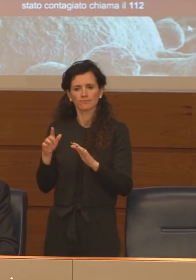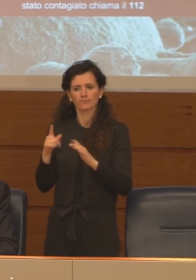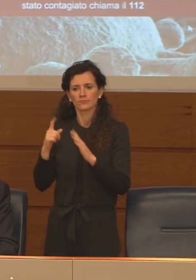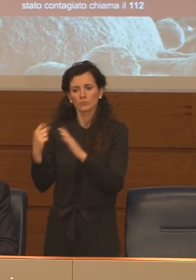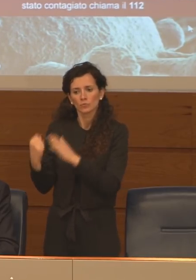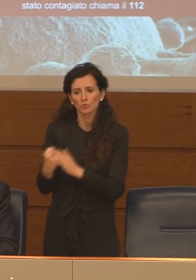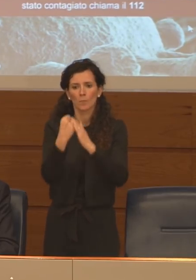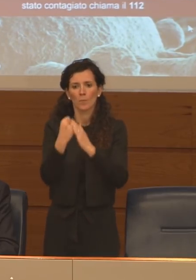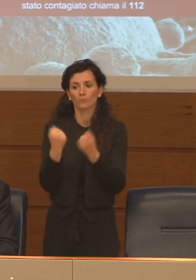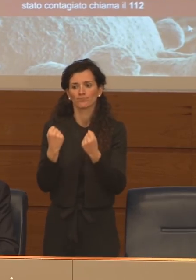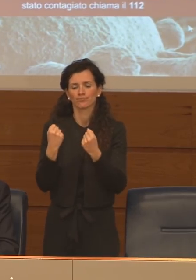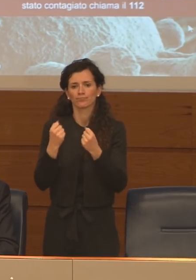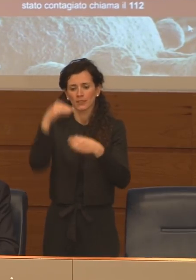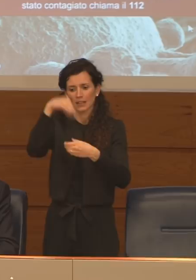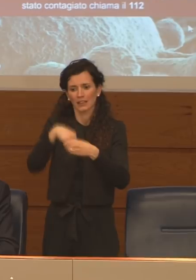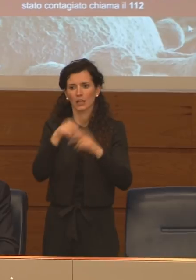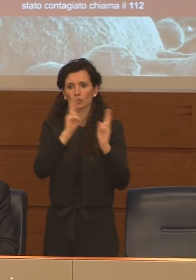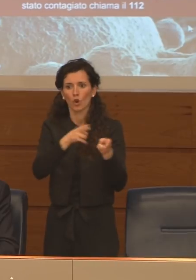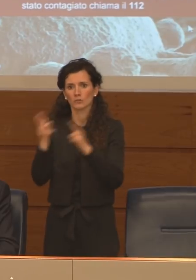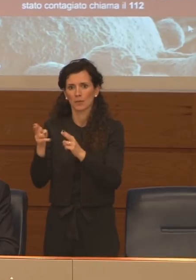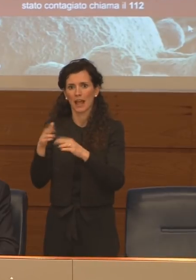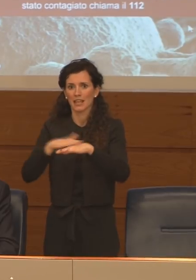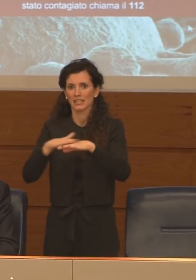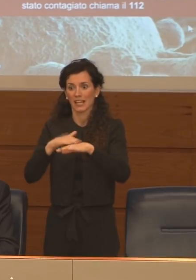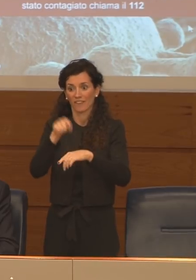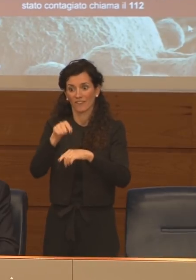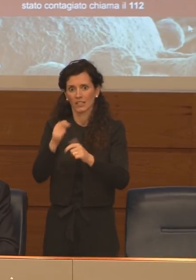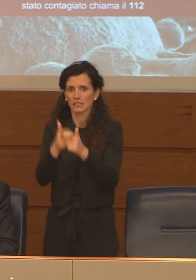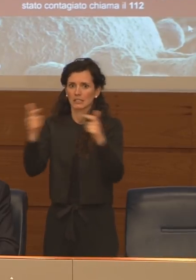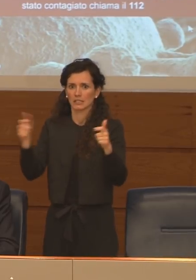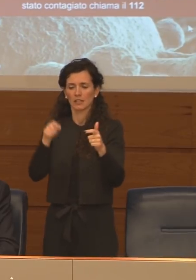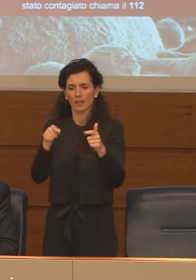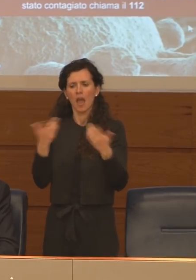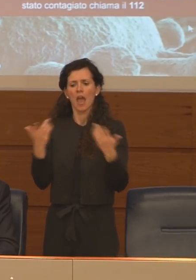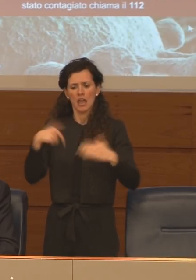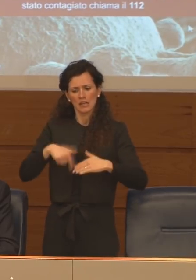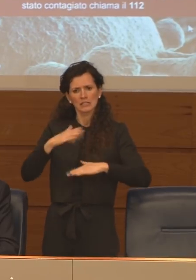soccorso e quindi la situazione stamattina mi è stata confermata che è